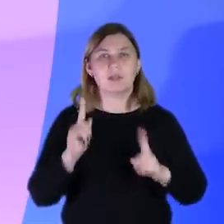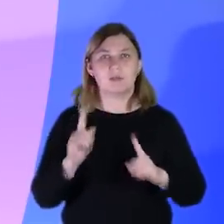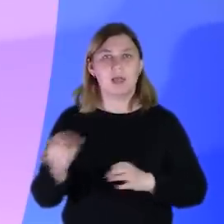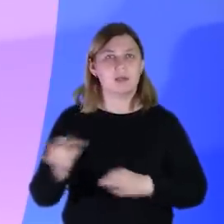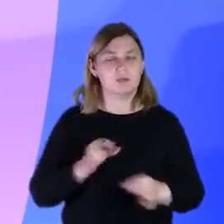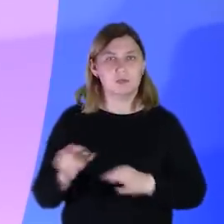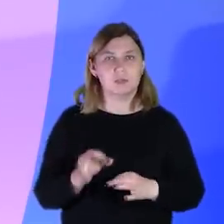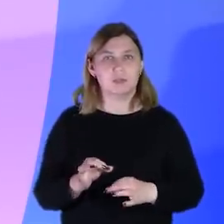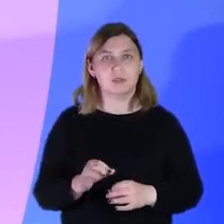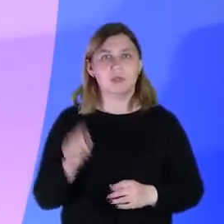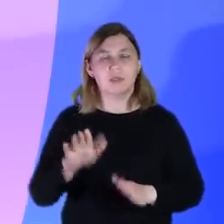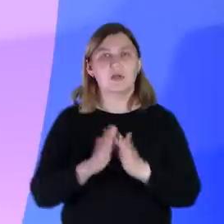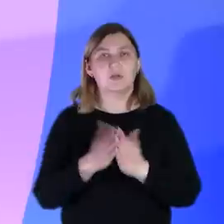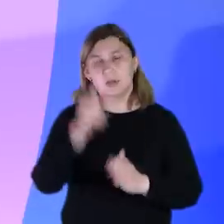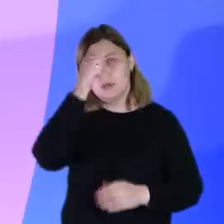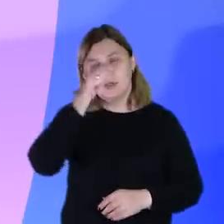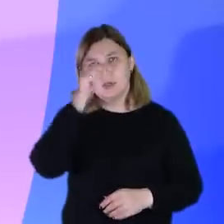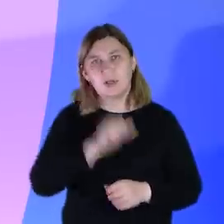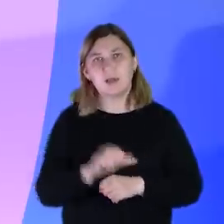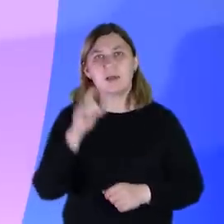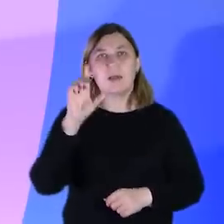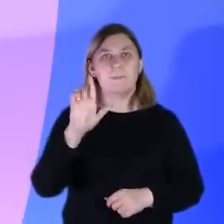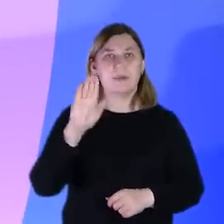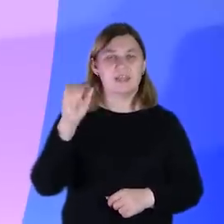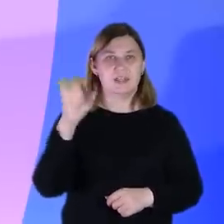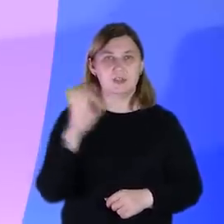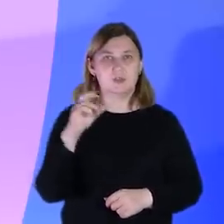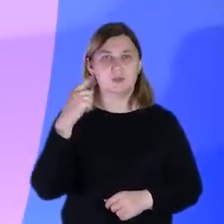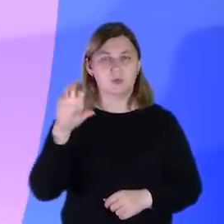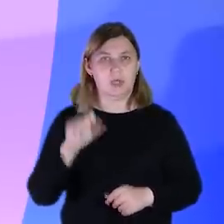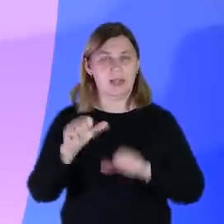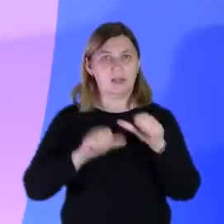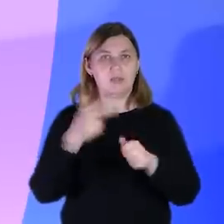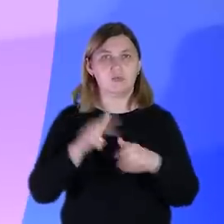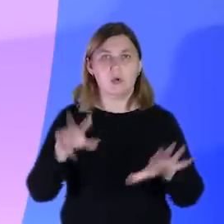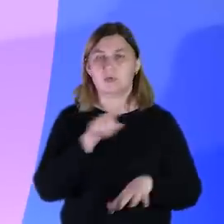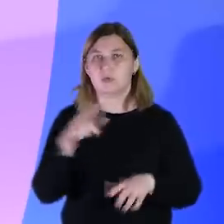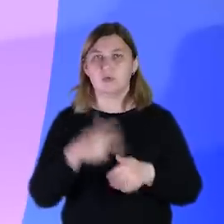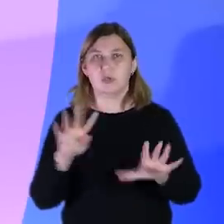historyków. Ta książka się nazywa "Wiry Zbrucza". Dotyczy lat '38 , - '39, zupełnie niezauważalna